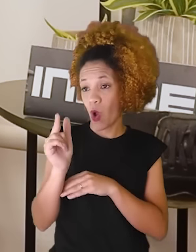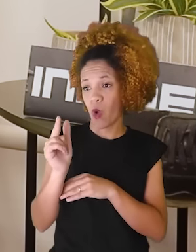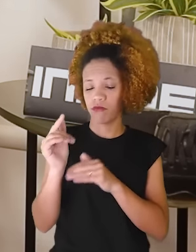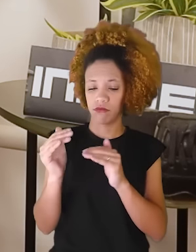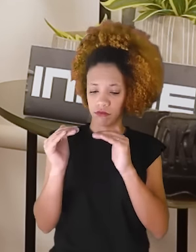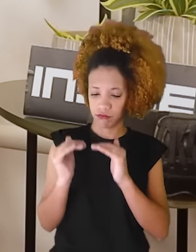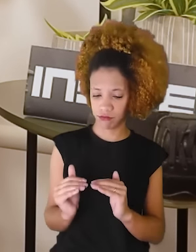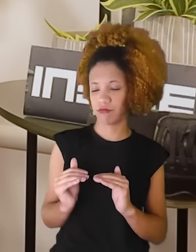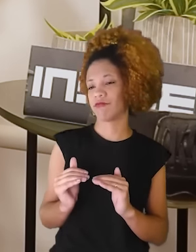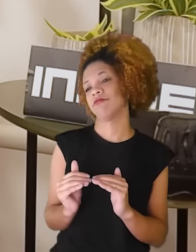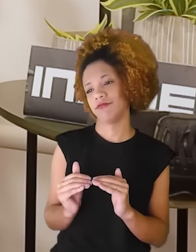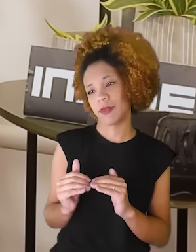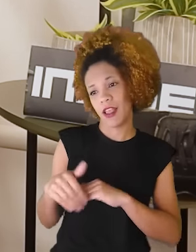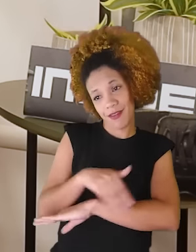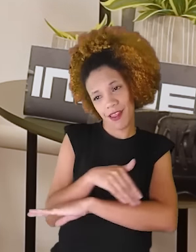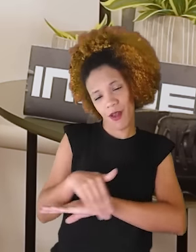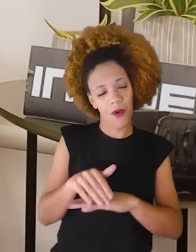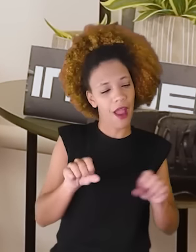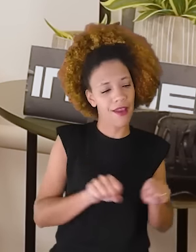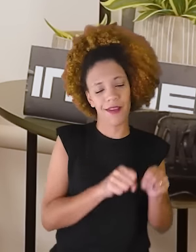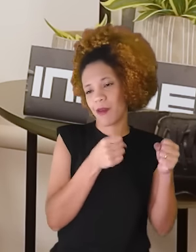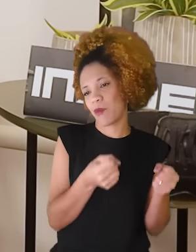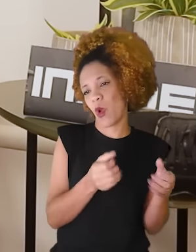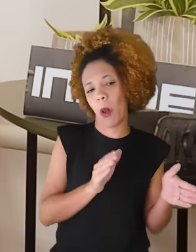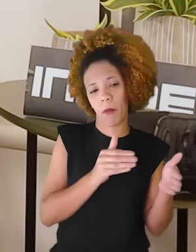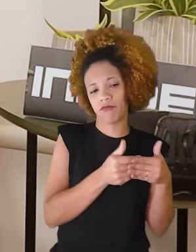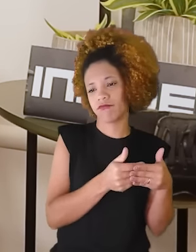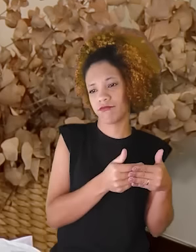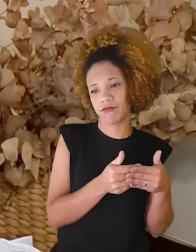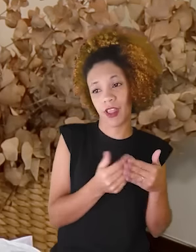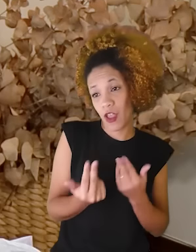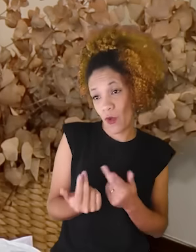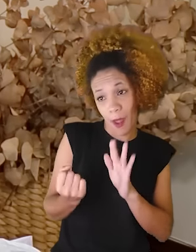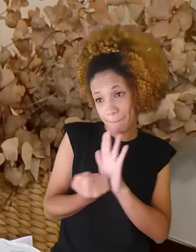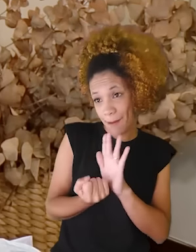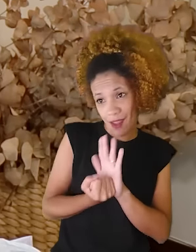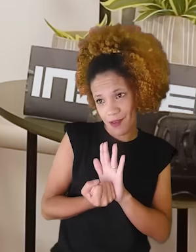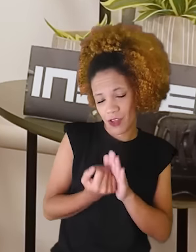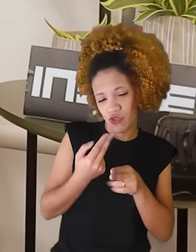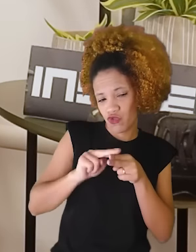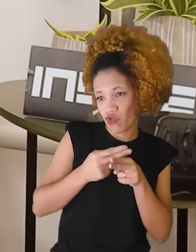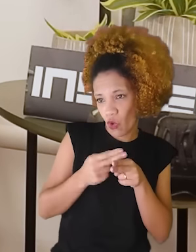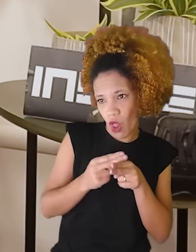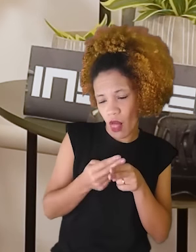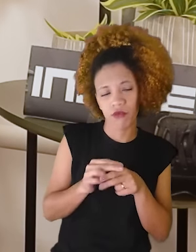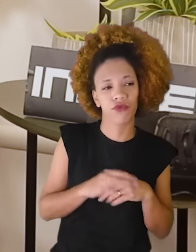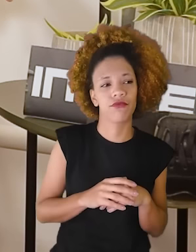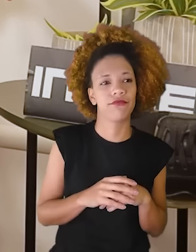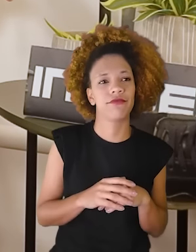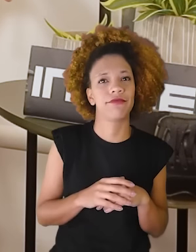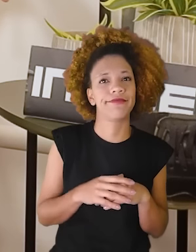embaixo dele na rua aí quebrou ele a mesma loja choc abriu uma uma outra franquia na embaixo dele